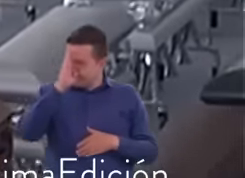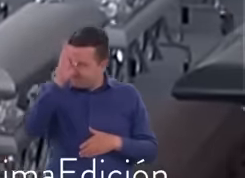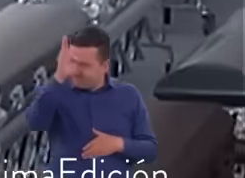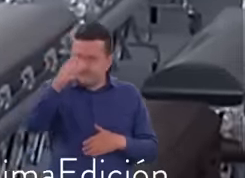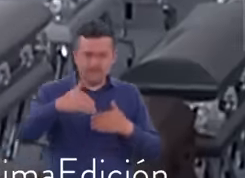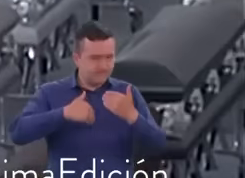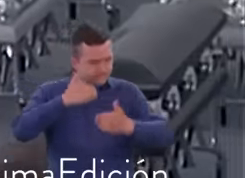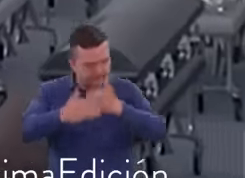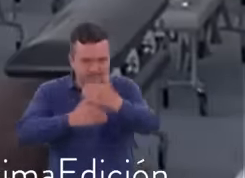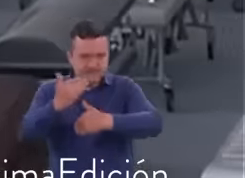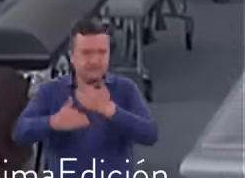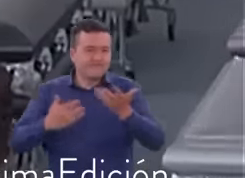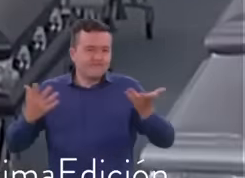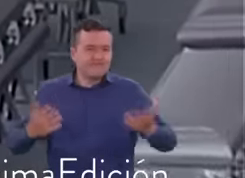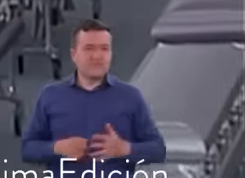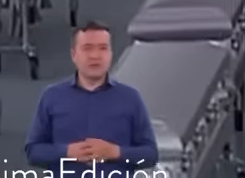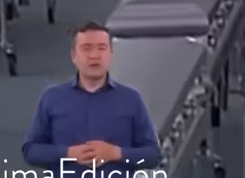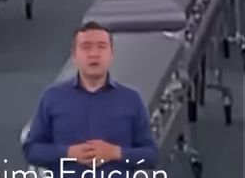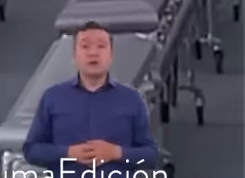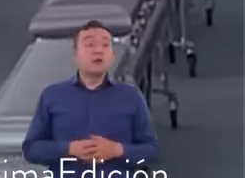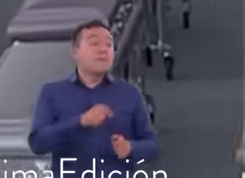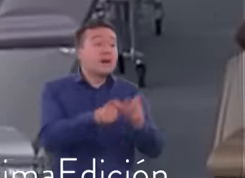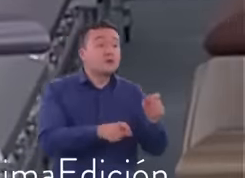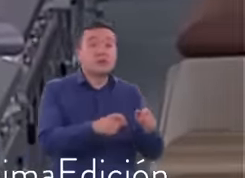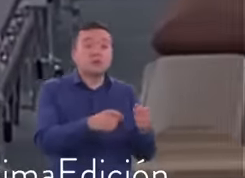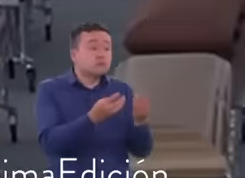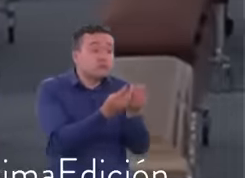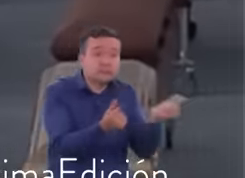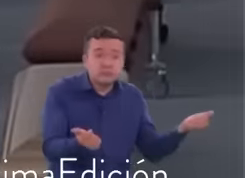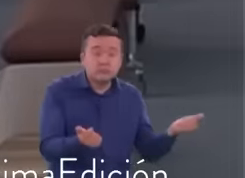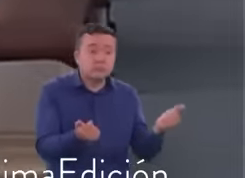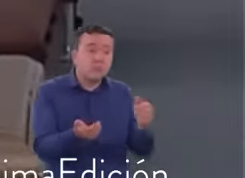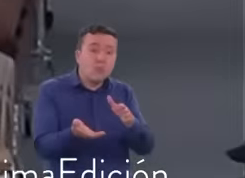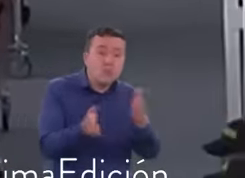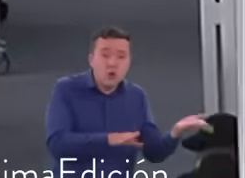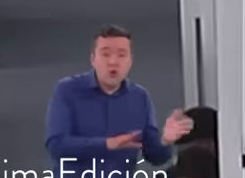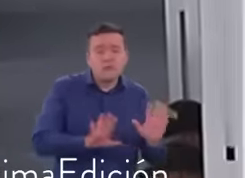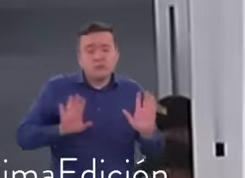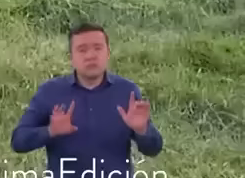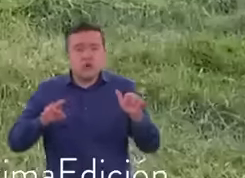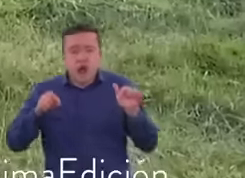)) Brasil y Colombia sufrieron